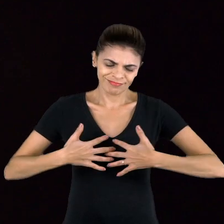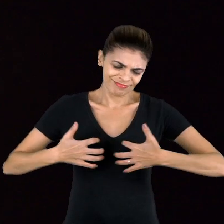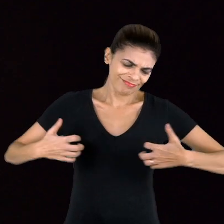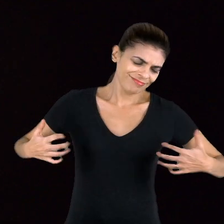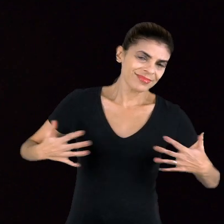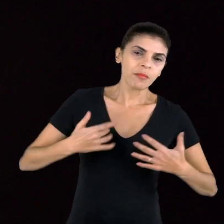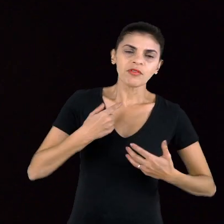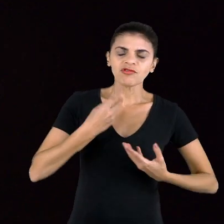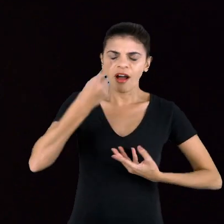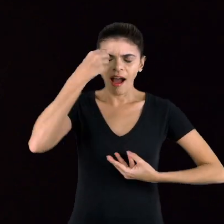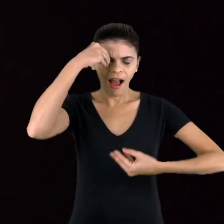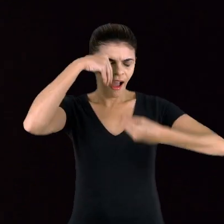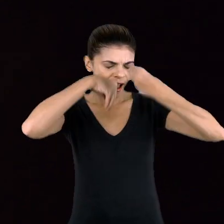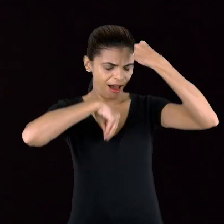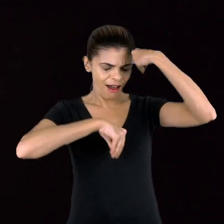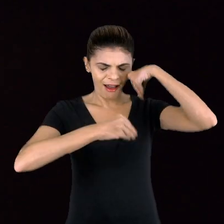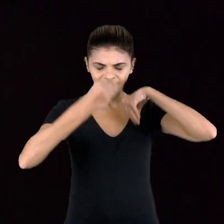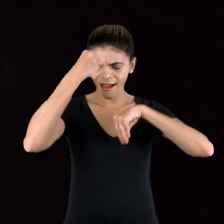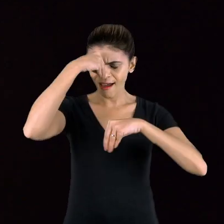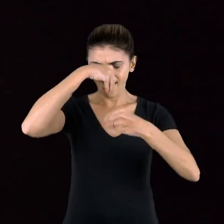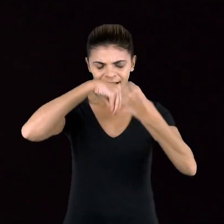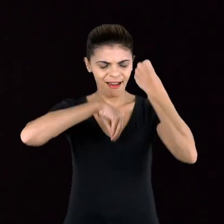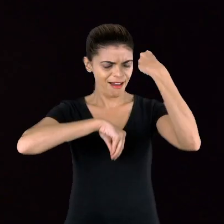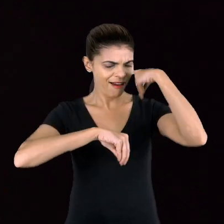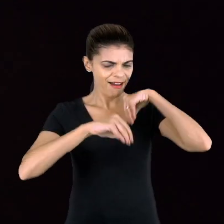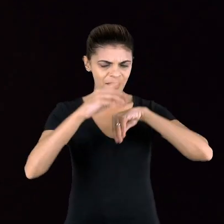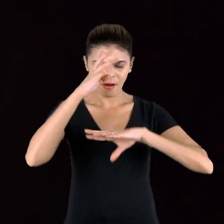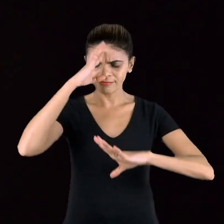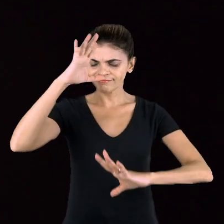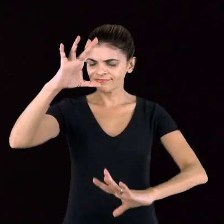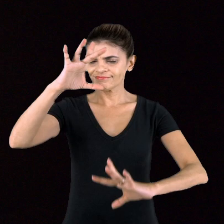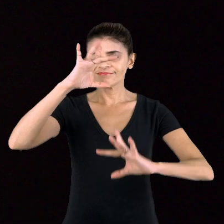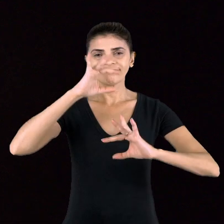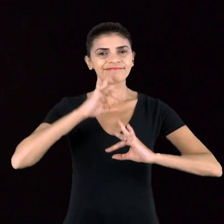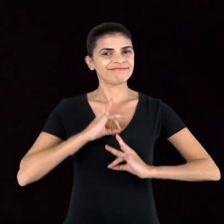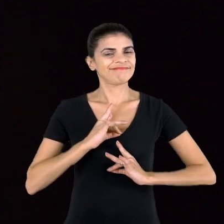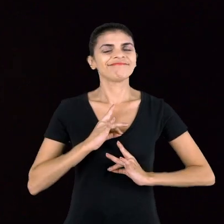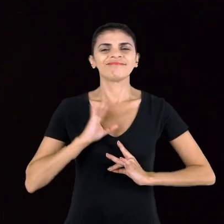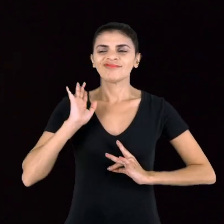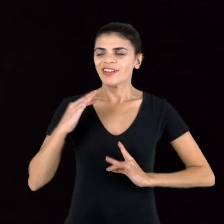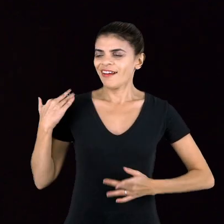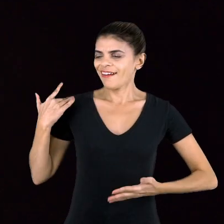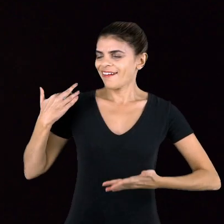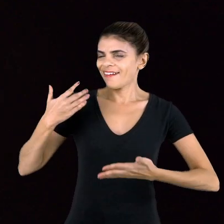por osmose, sei lá! E também é porque eu acho que existe alguma coisa que...